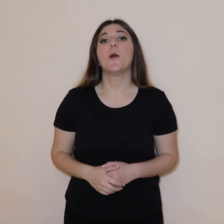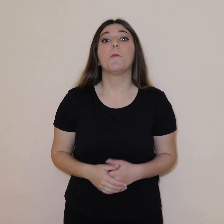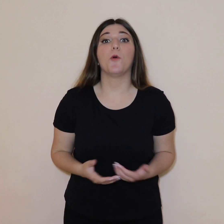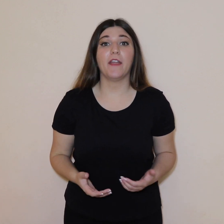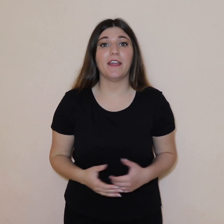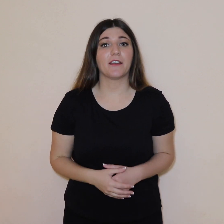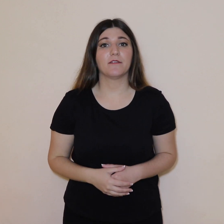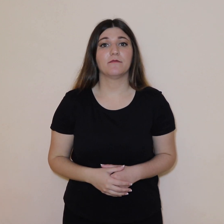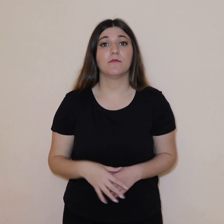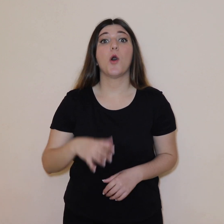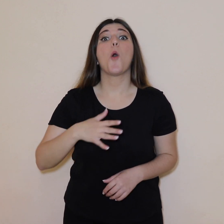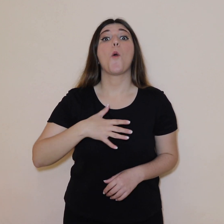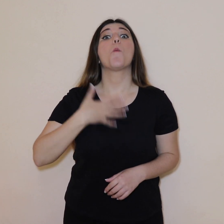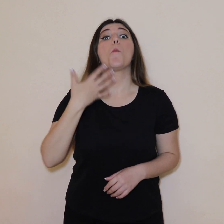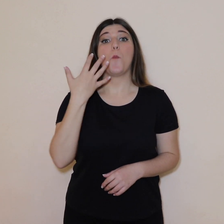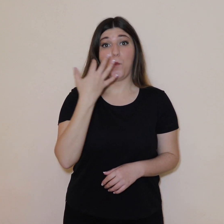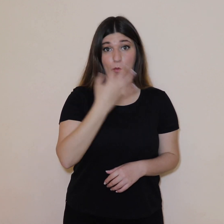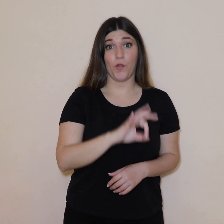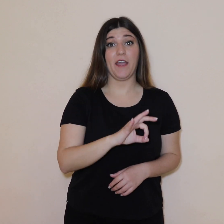Poder. Poder